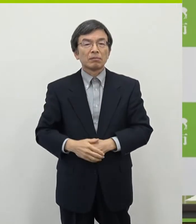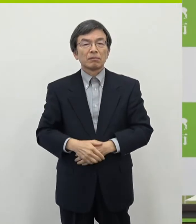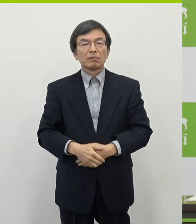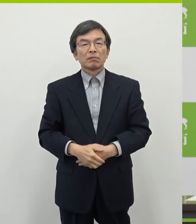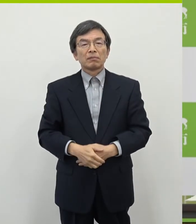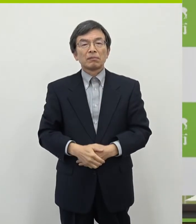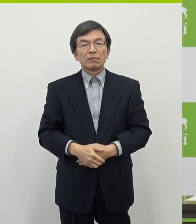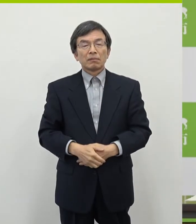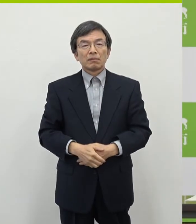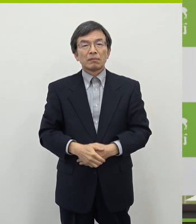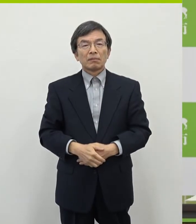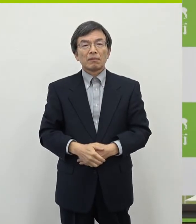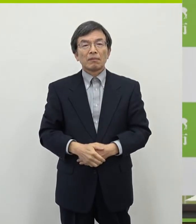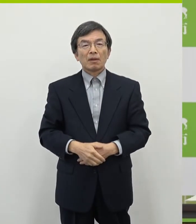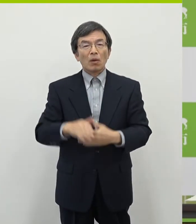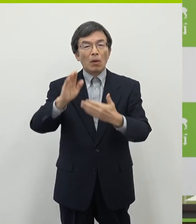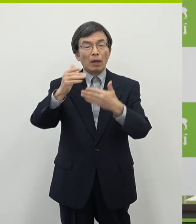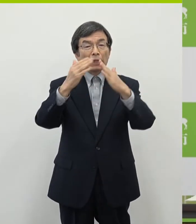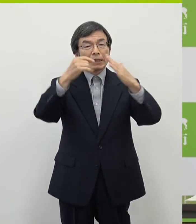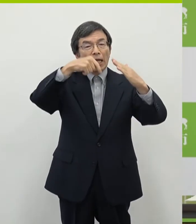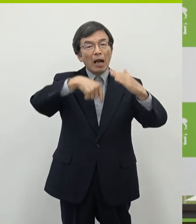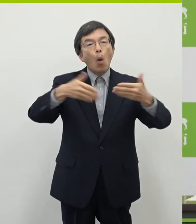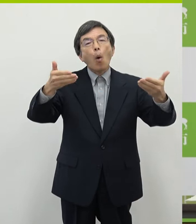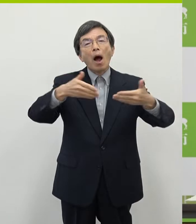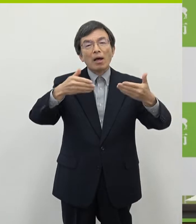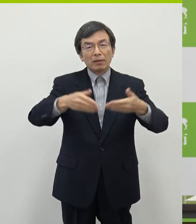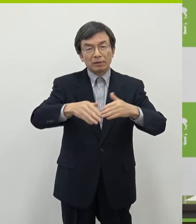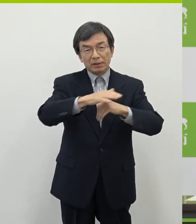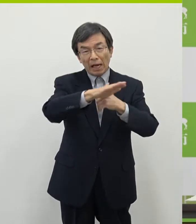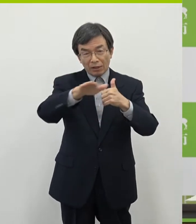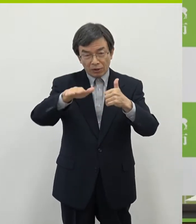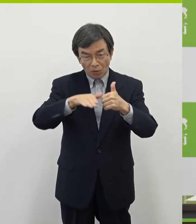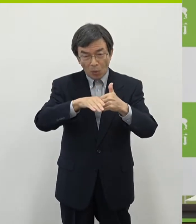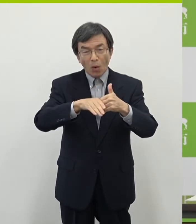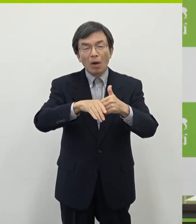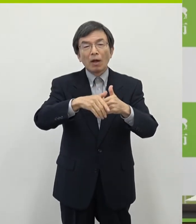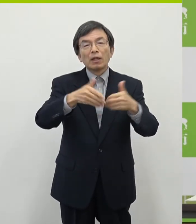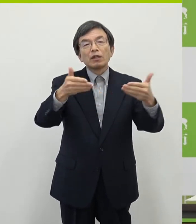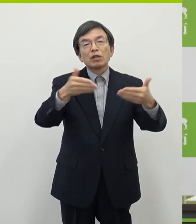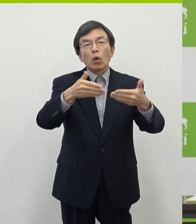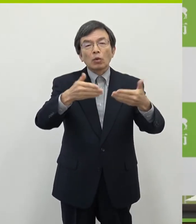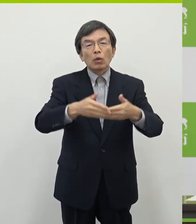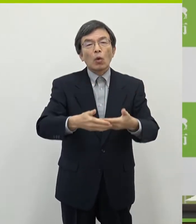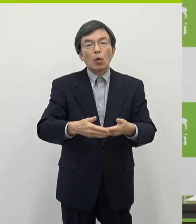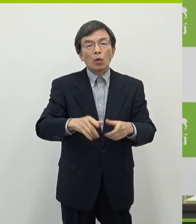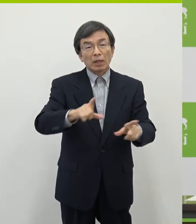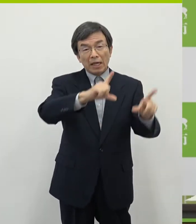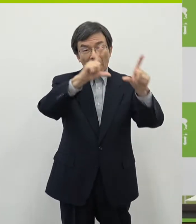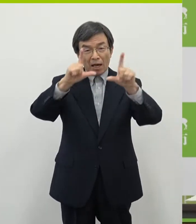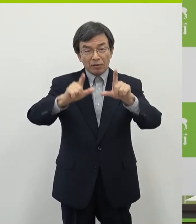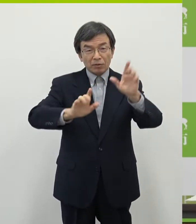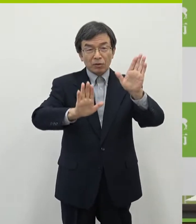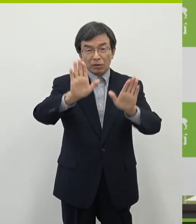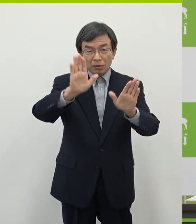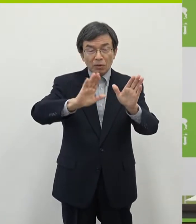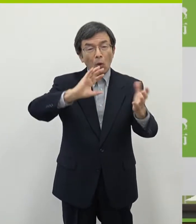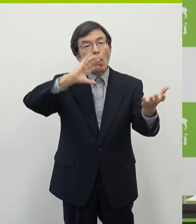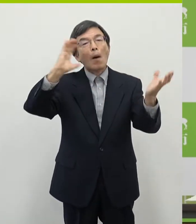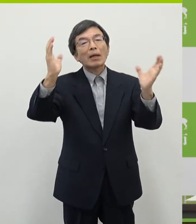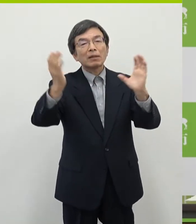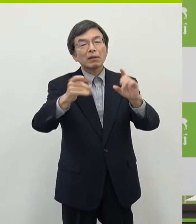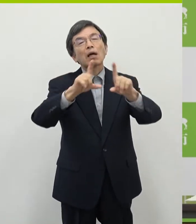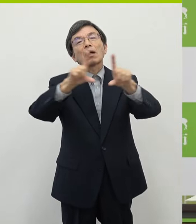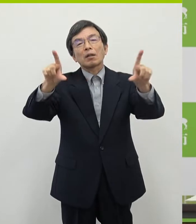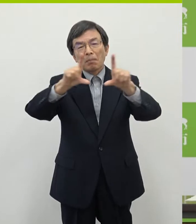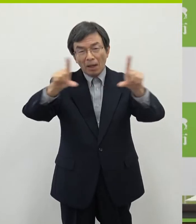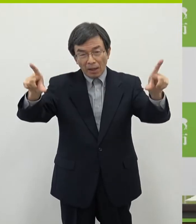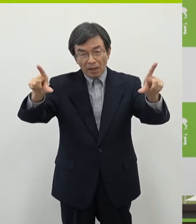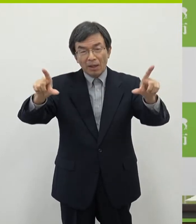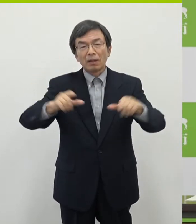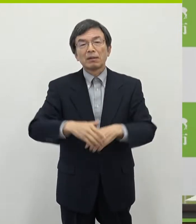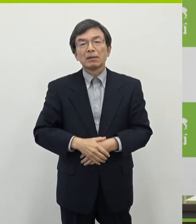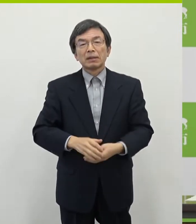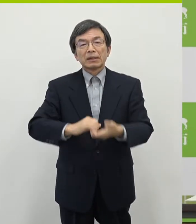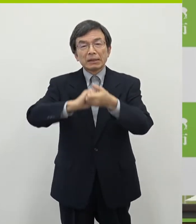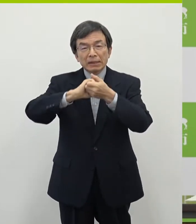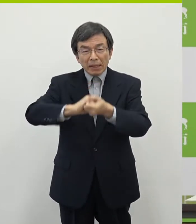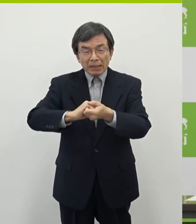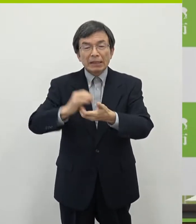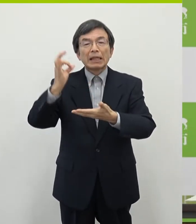これから環境やテレワークというそのライフスタイル自体が当たり前になって いく時代でもあるというふうに思いますのでぜひですね